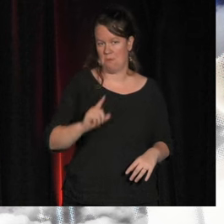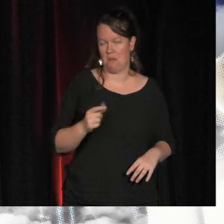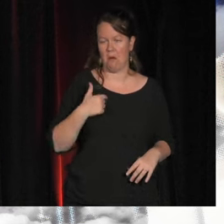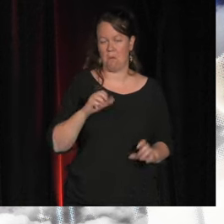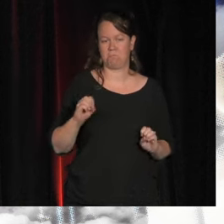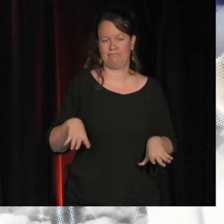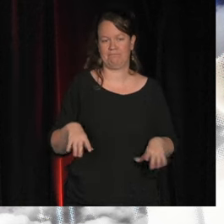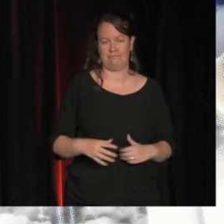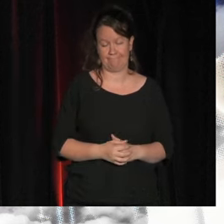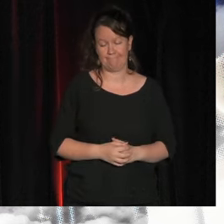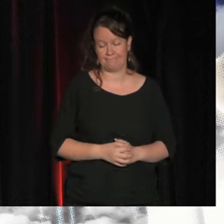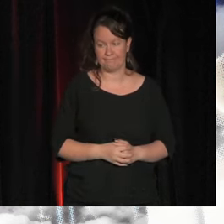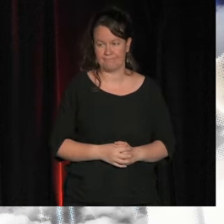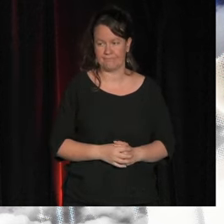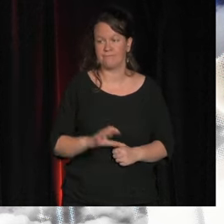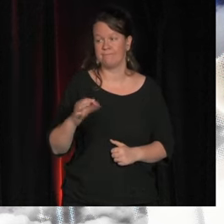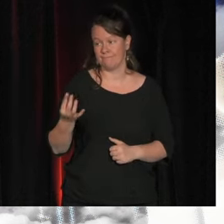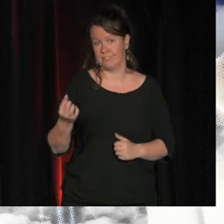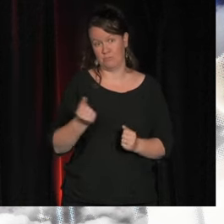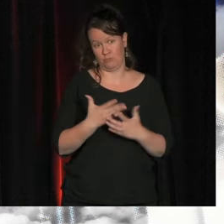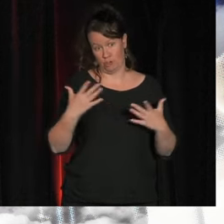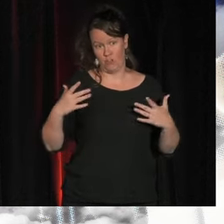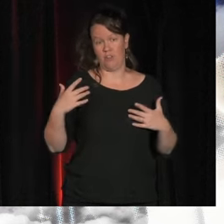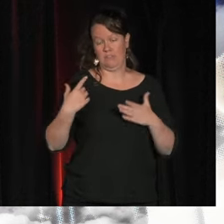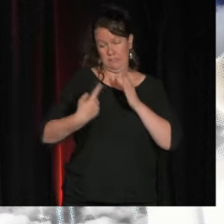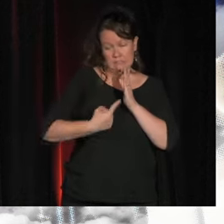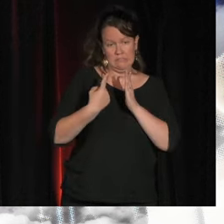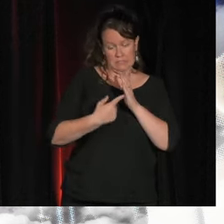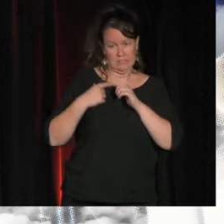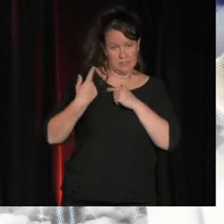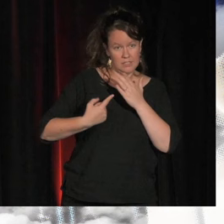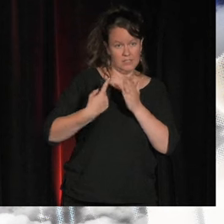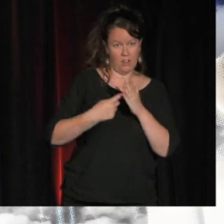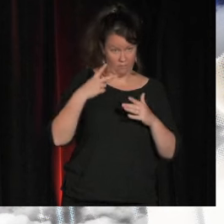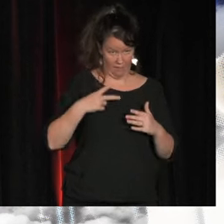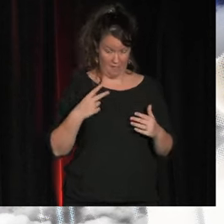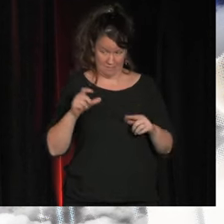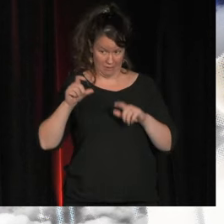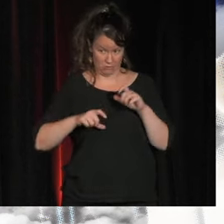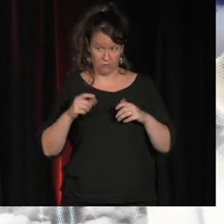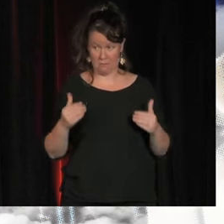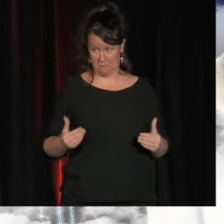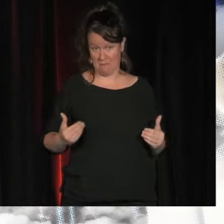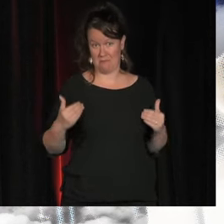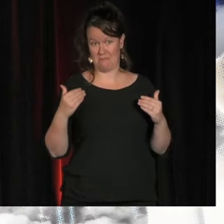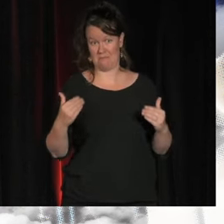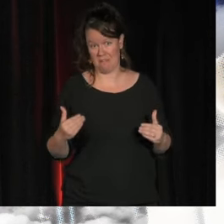De toute façon, tous ces échecs successifs, là, de boîtes qui se sont lancées dedans, c'est qu'on s'est rendu compte qu'en fait les gens ne bougent pas facilement. Mais on voit qu'il y avait quand même une stratégie qui paraît